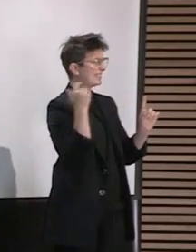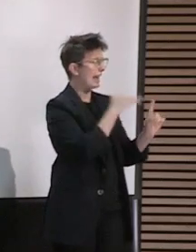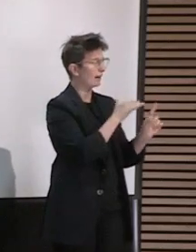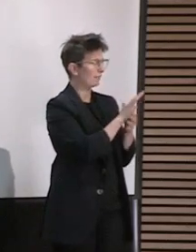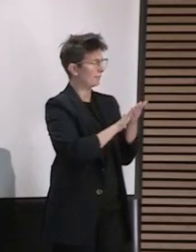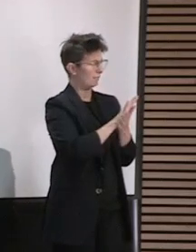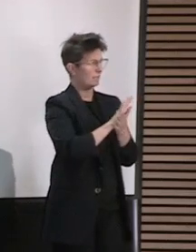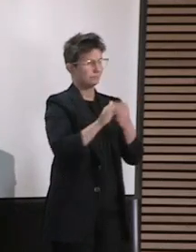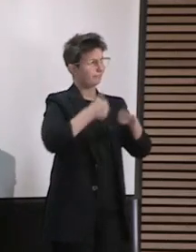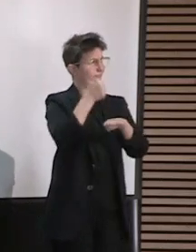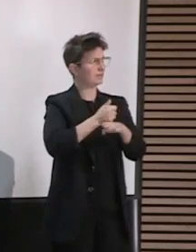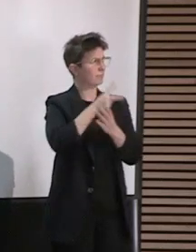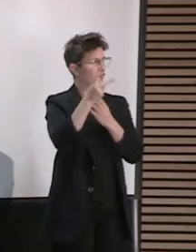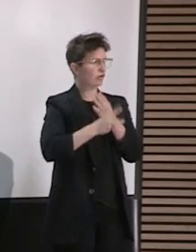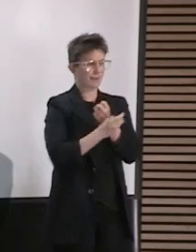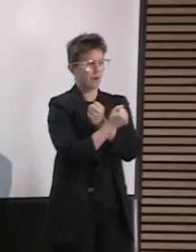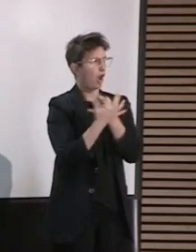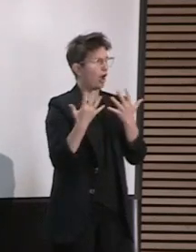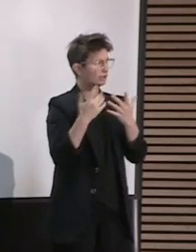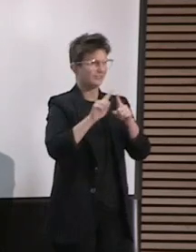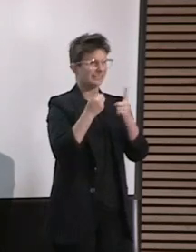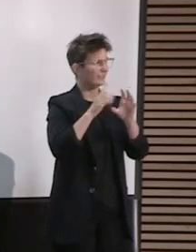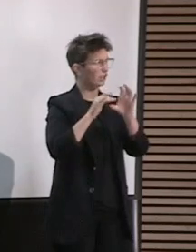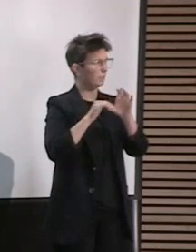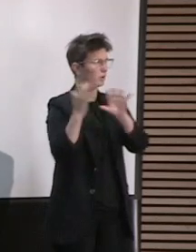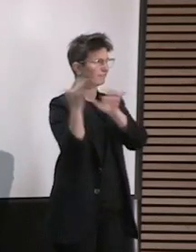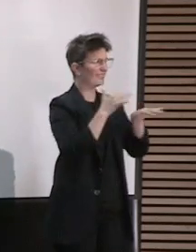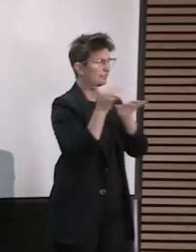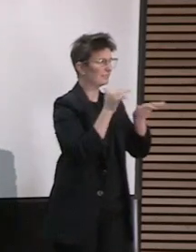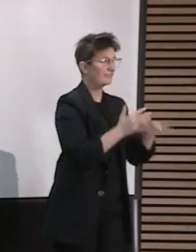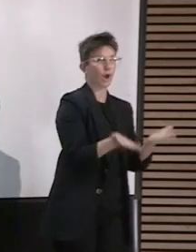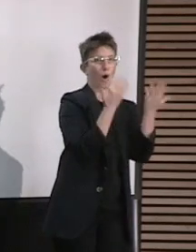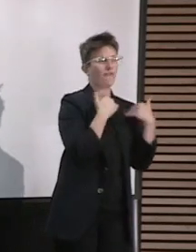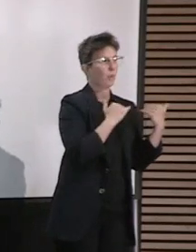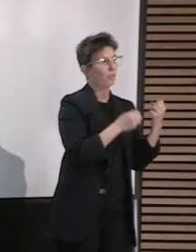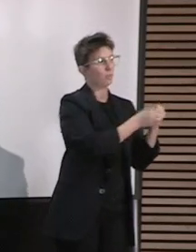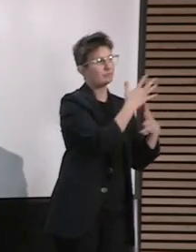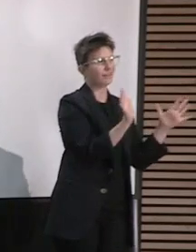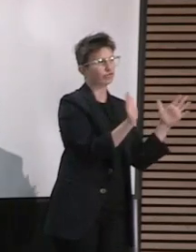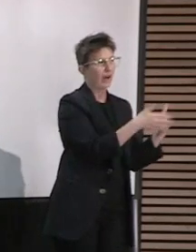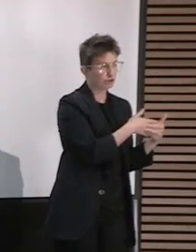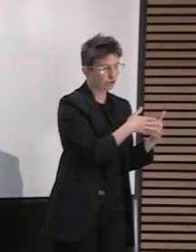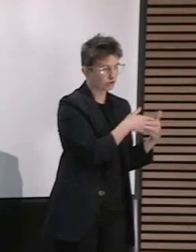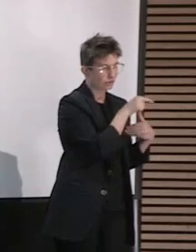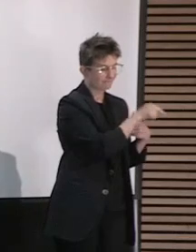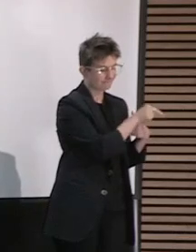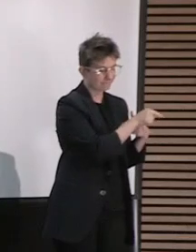nui te mahi a te kawanatanga me nga kamupene motuhake. Ka rite ki a raatau i te wa e pa ana ki